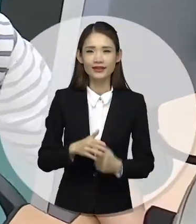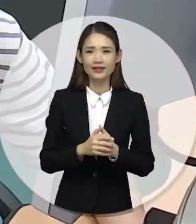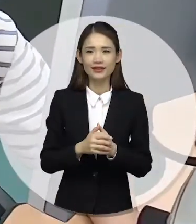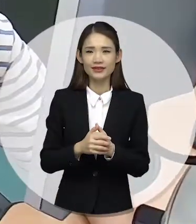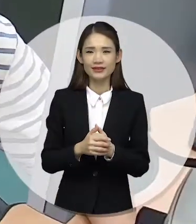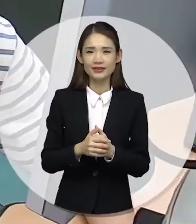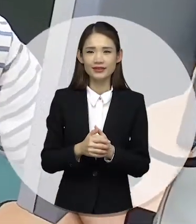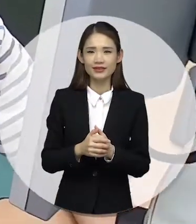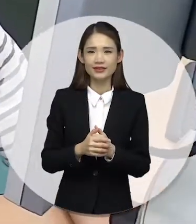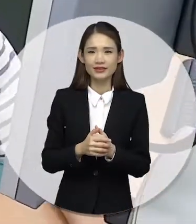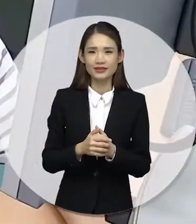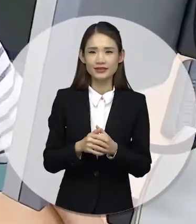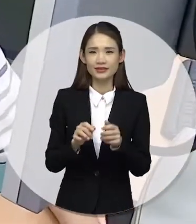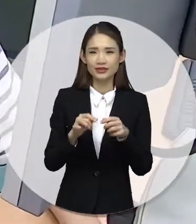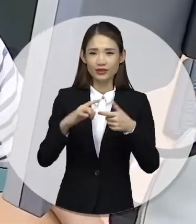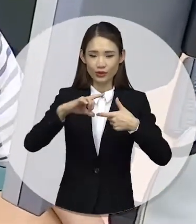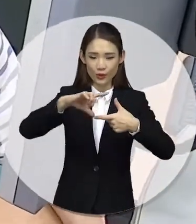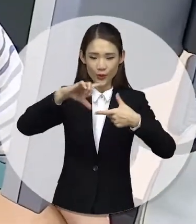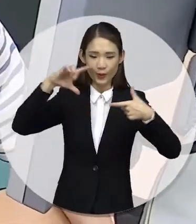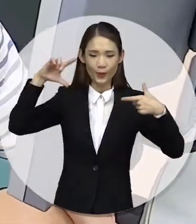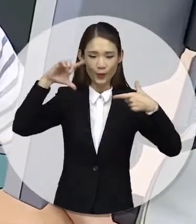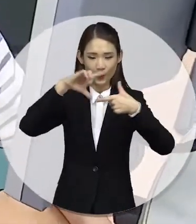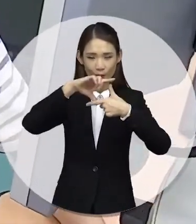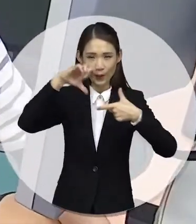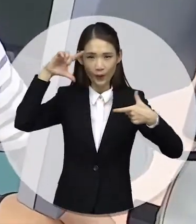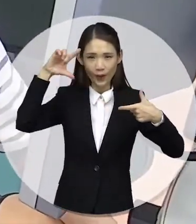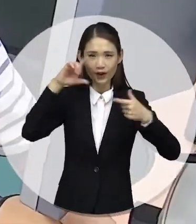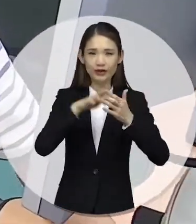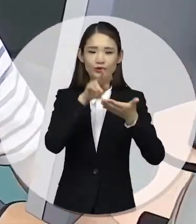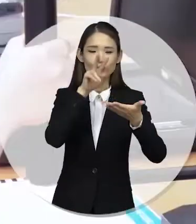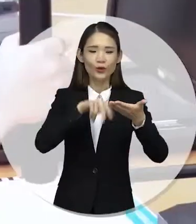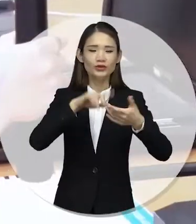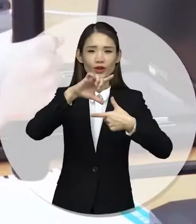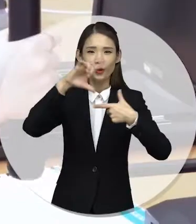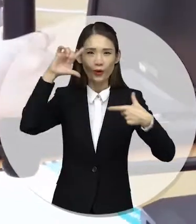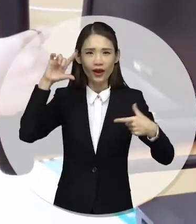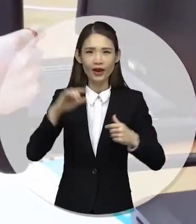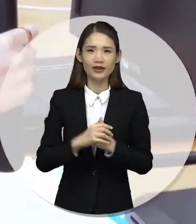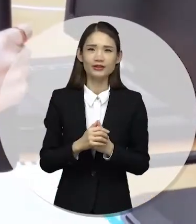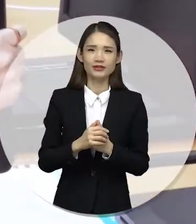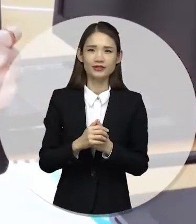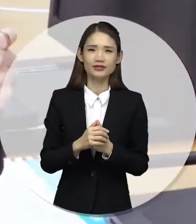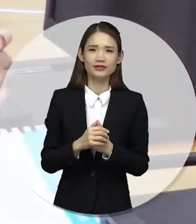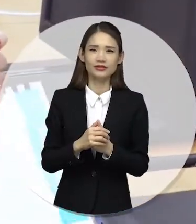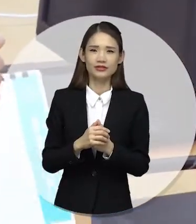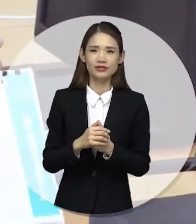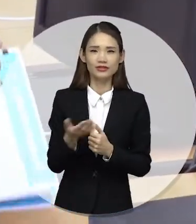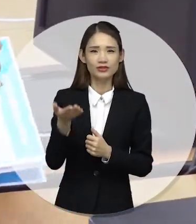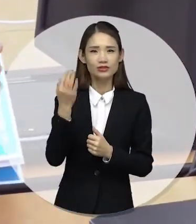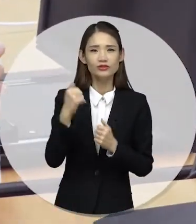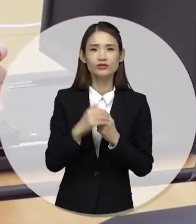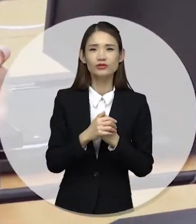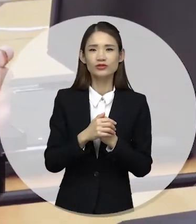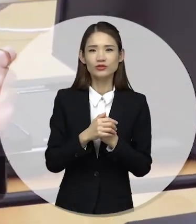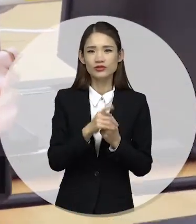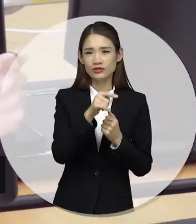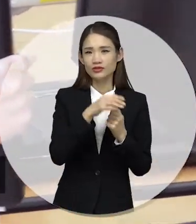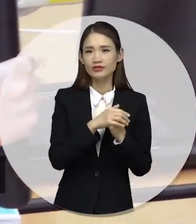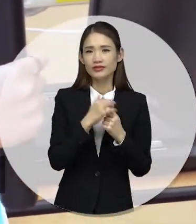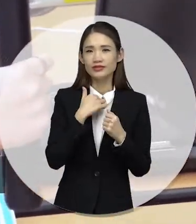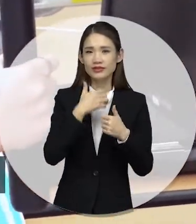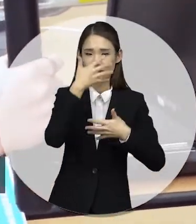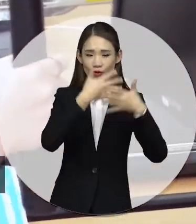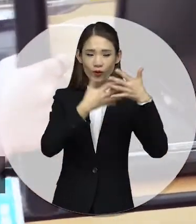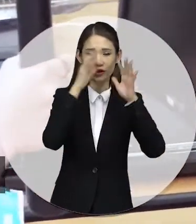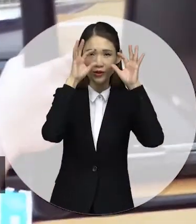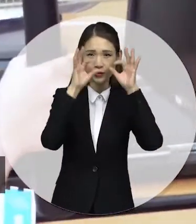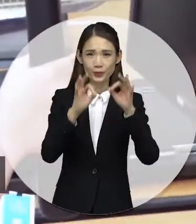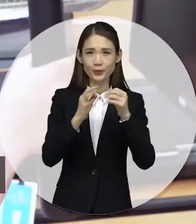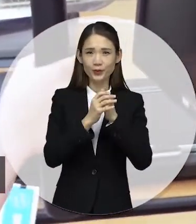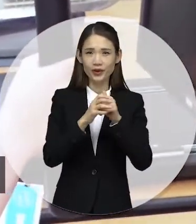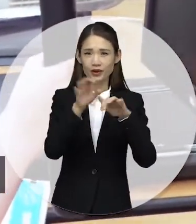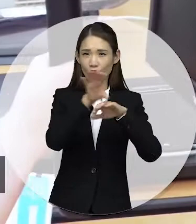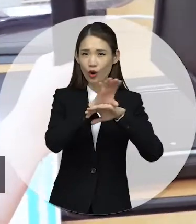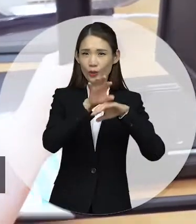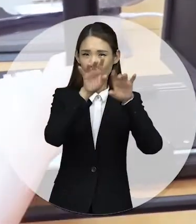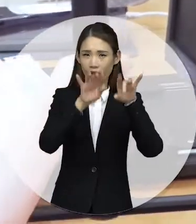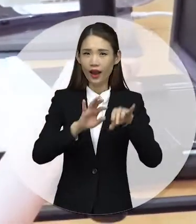김한솔 : 이거는 명칭 독서기확대기. 그러니까 저거는 이제 결국 내가 모니터 화면을 보고 컴퓨터를 하는 게 아닌데,